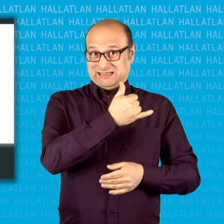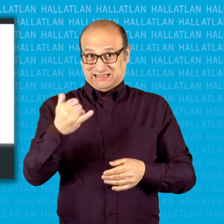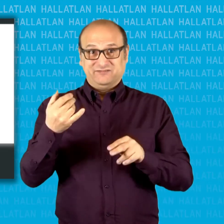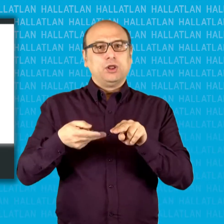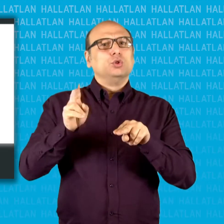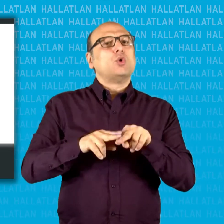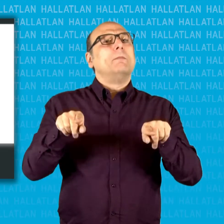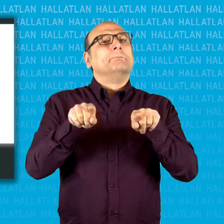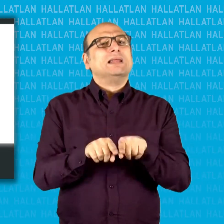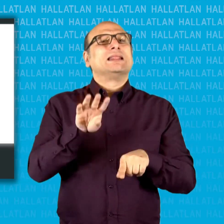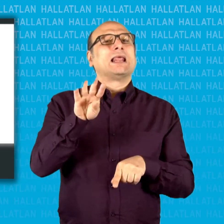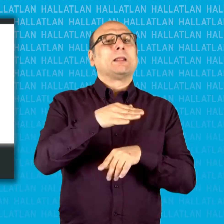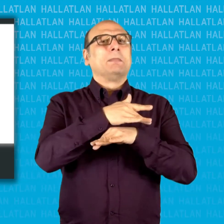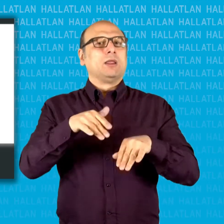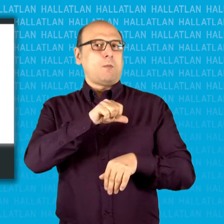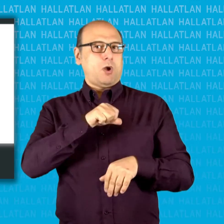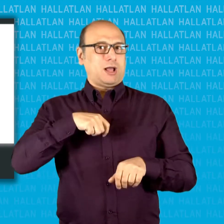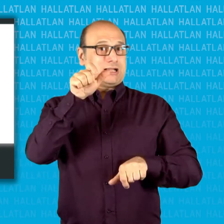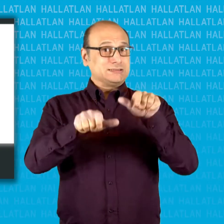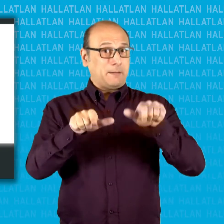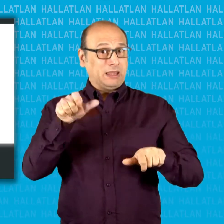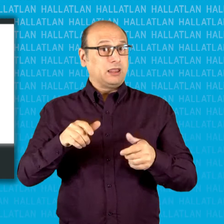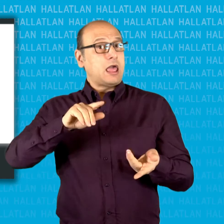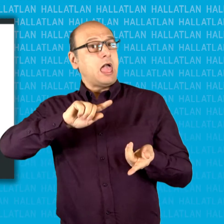hogy idén több mint négymillió magánszemély